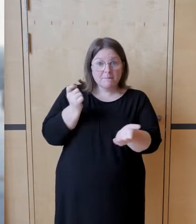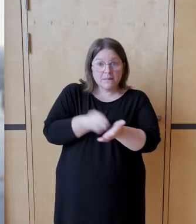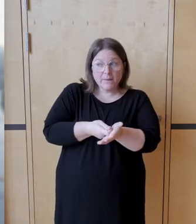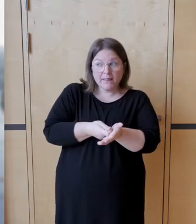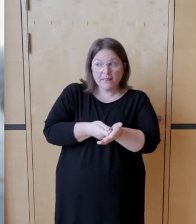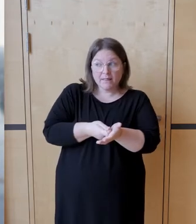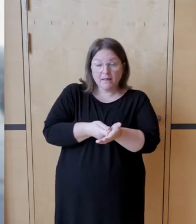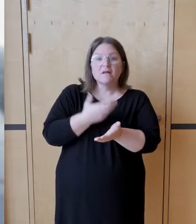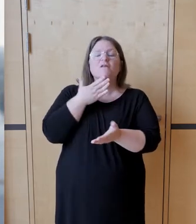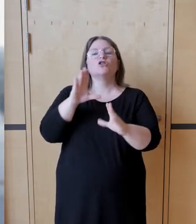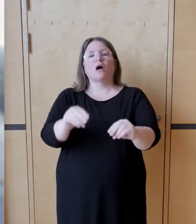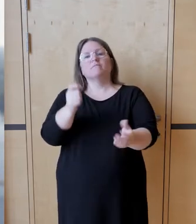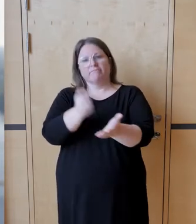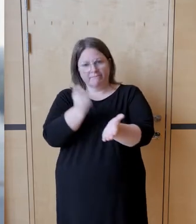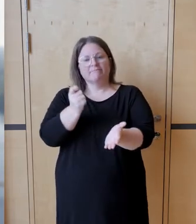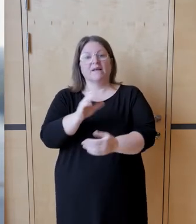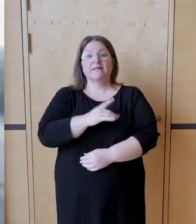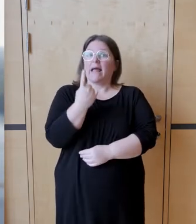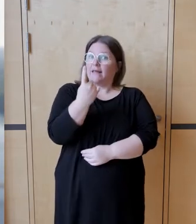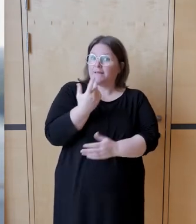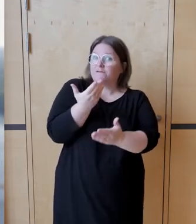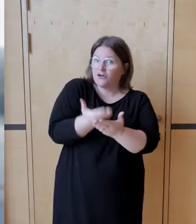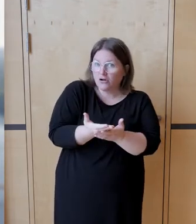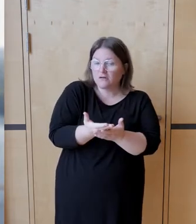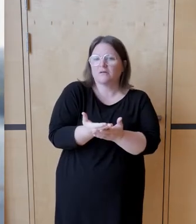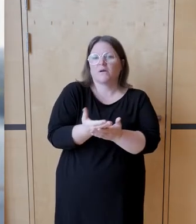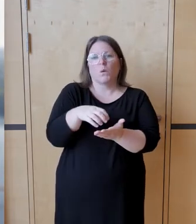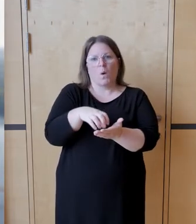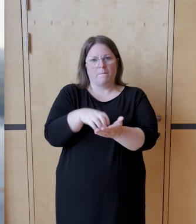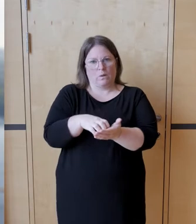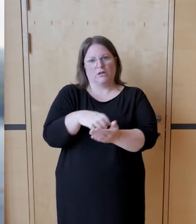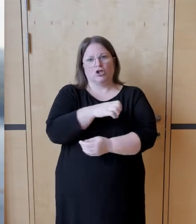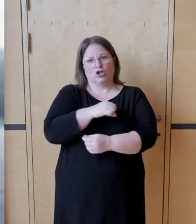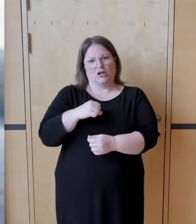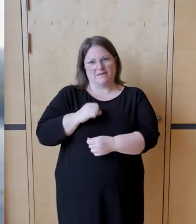Svar ja då finns bara ett förslag Och det är kommunstyrelsens förslag Kan vi falla det